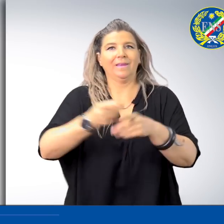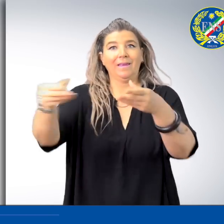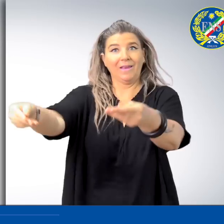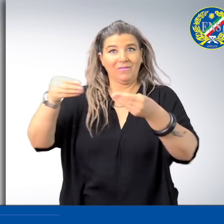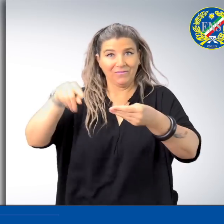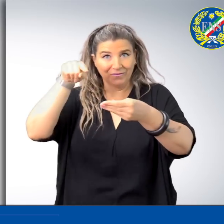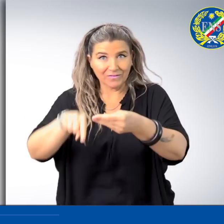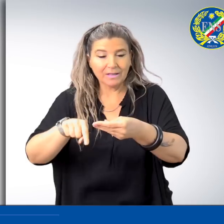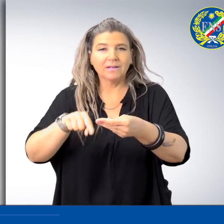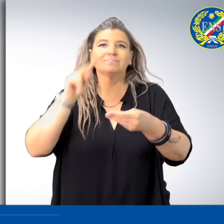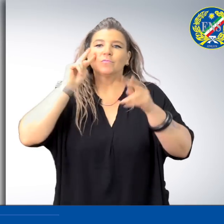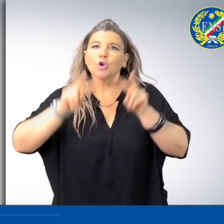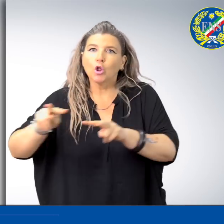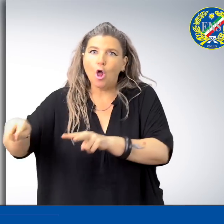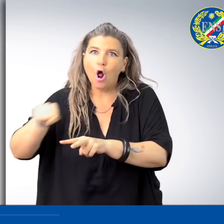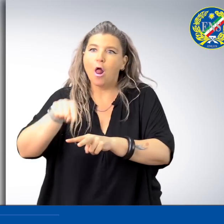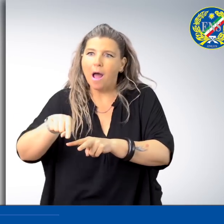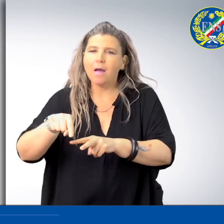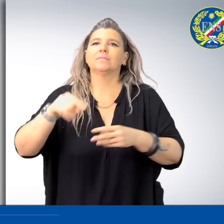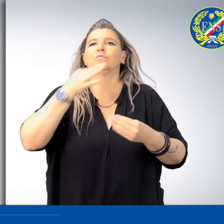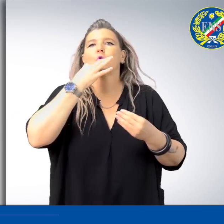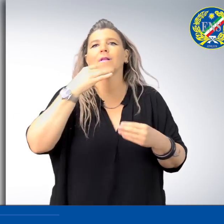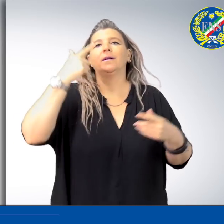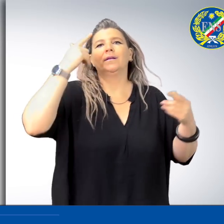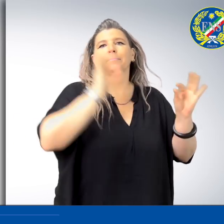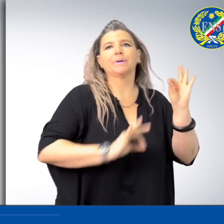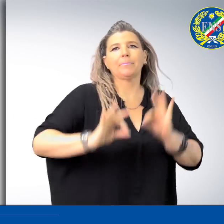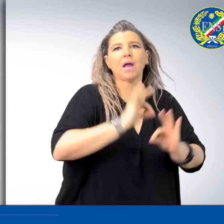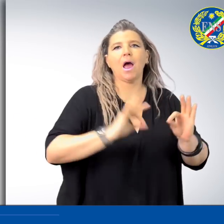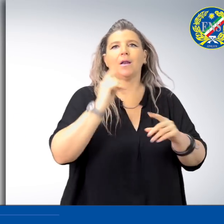nel verbale di commissione è stampato anche il sottocodice e se c'è scritto 05